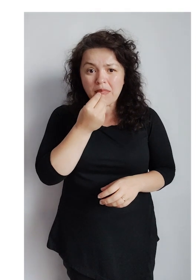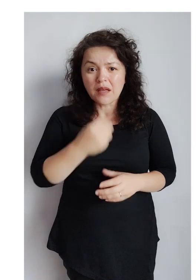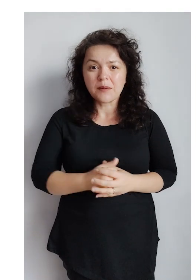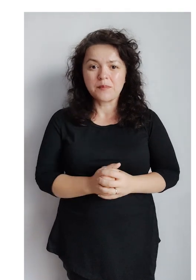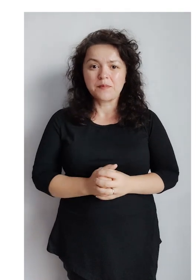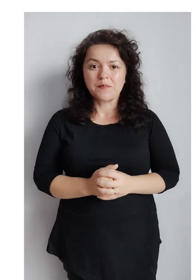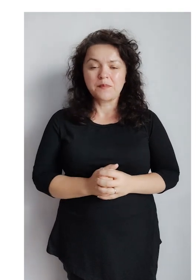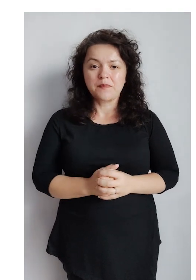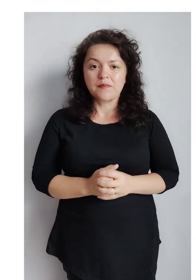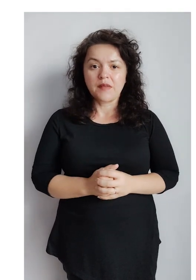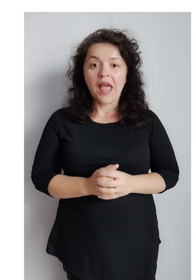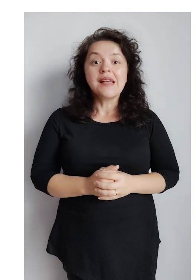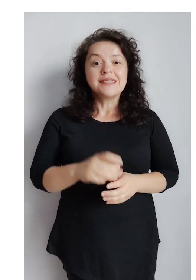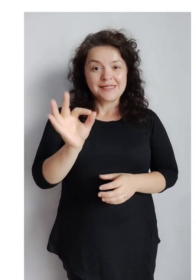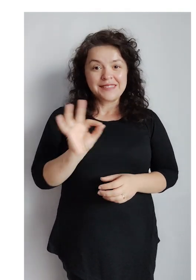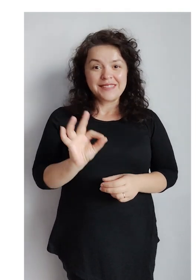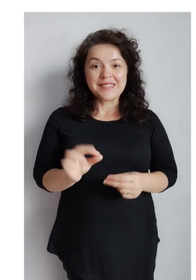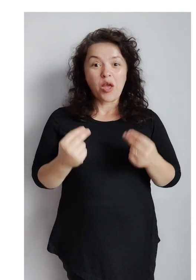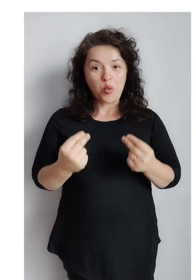Dizainul bun permite